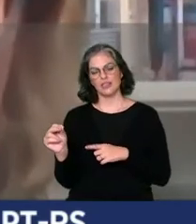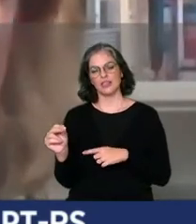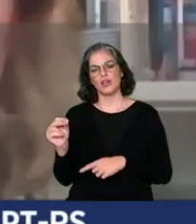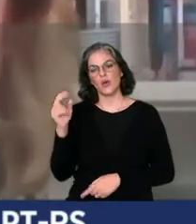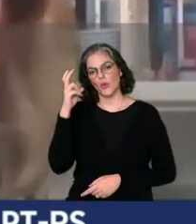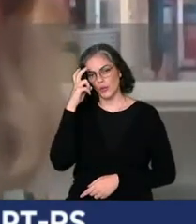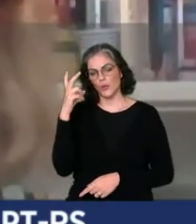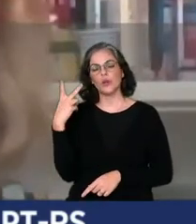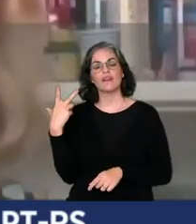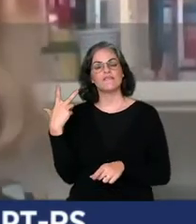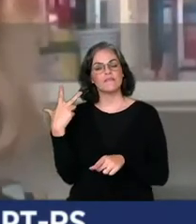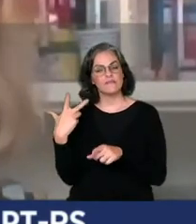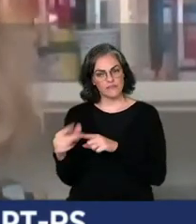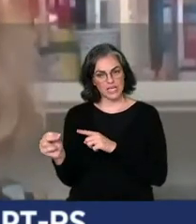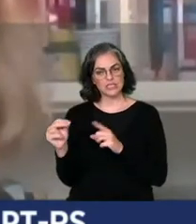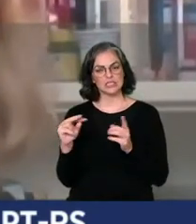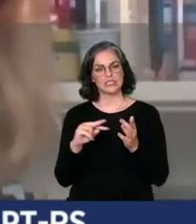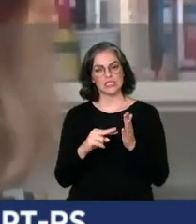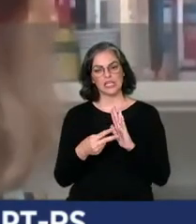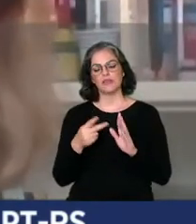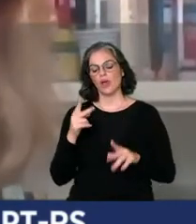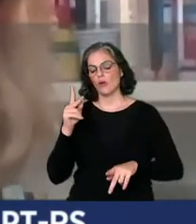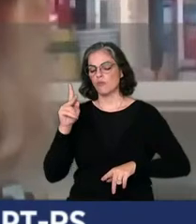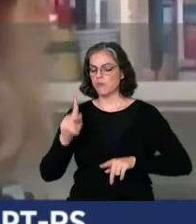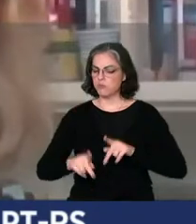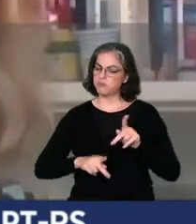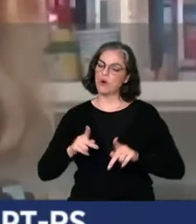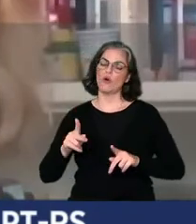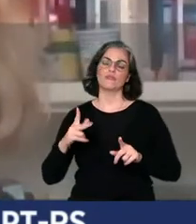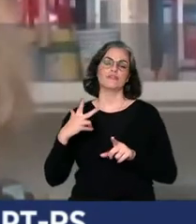A CULTURA VENTO CE, A LIBERDADE VENCE, QUANDO VENCE A CULTURA, VENTO CE UM POVO